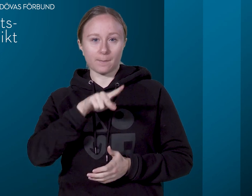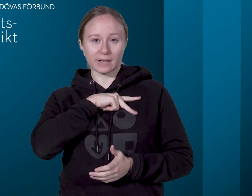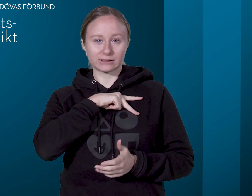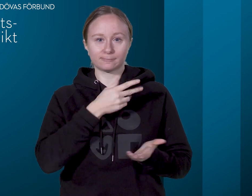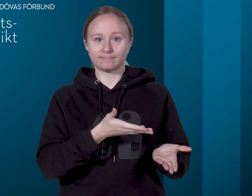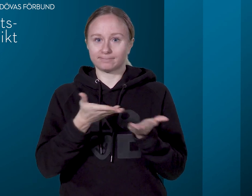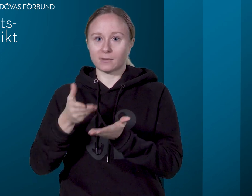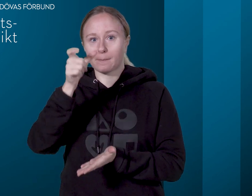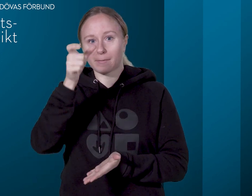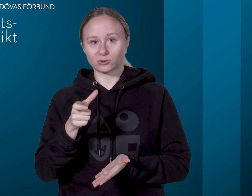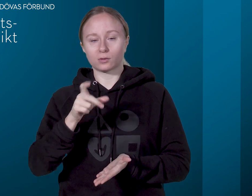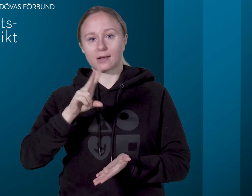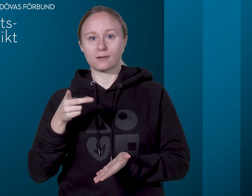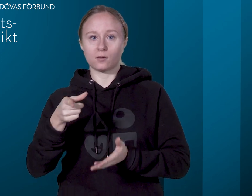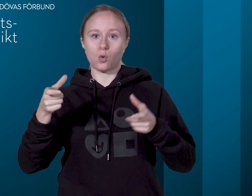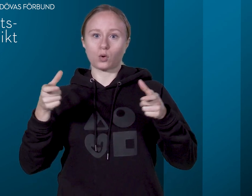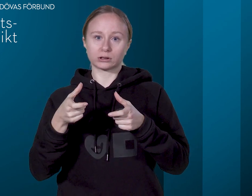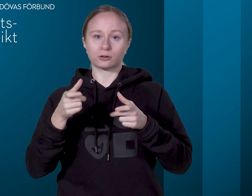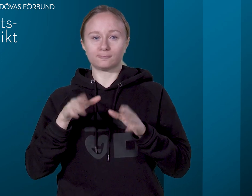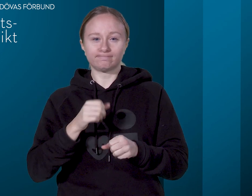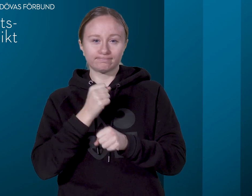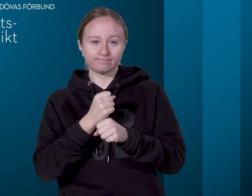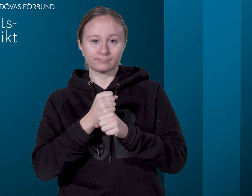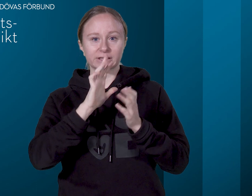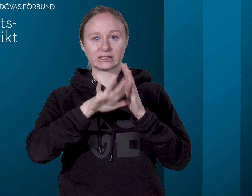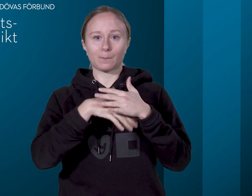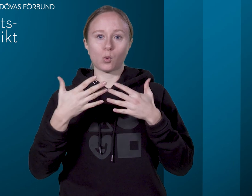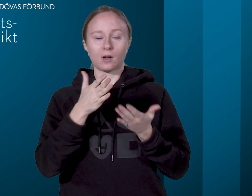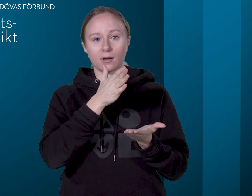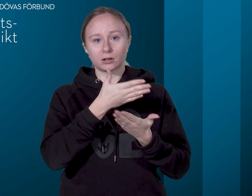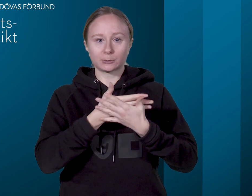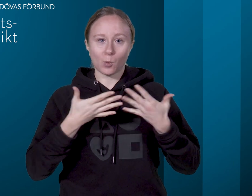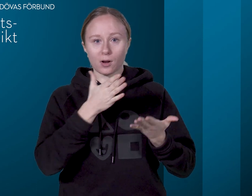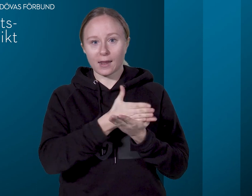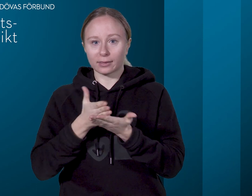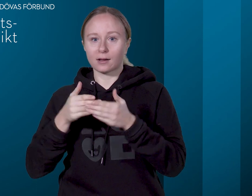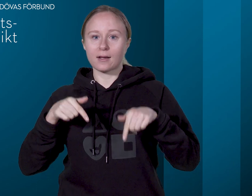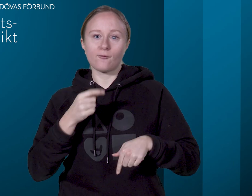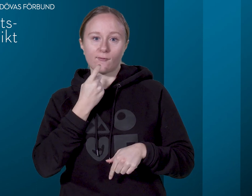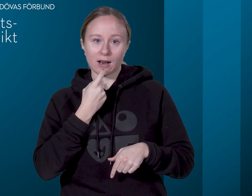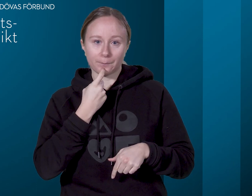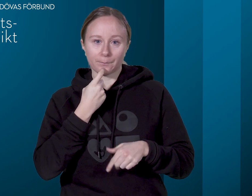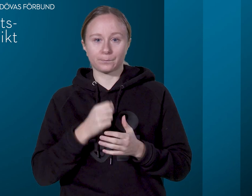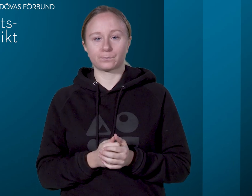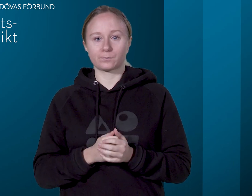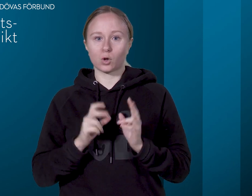Priset tilldelas en person eller organisation som har arbetat för - teckenspråkigas språkliga rättigheter i Finland, -